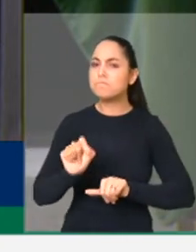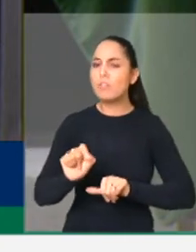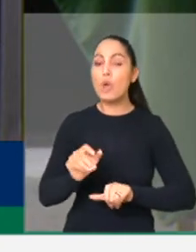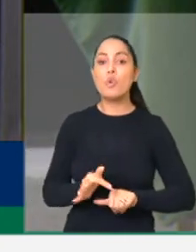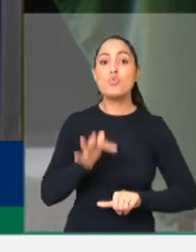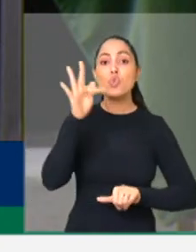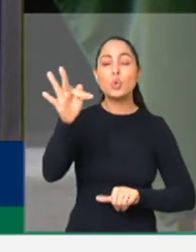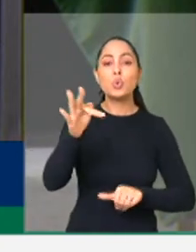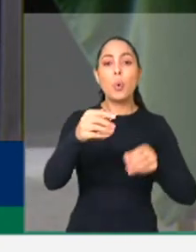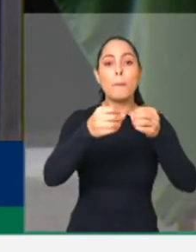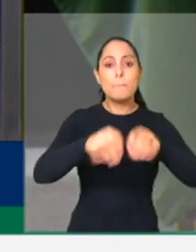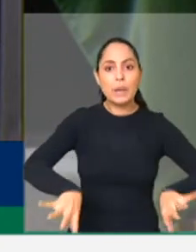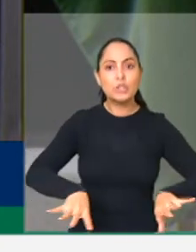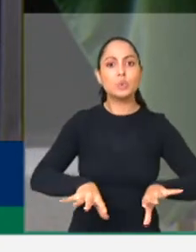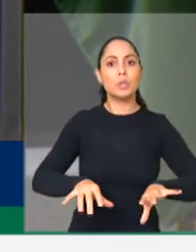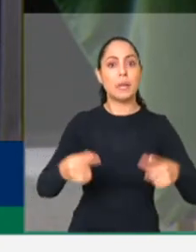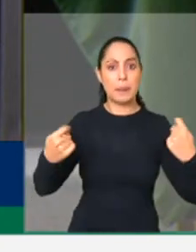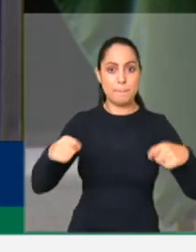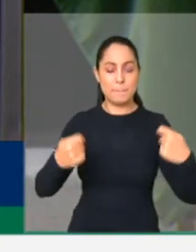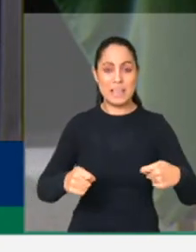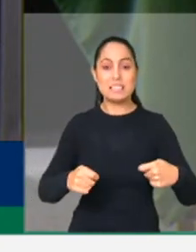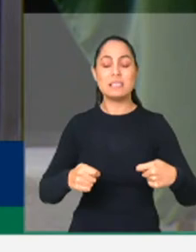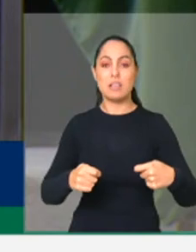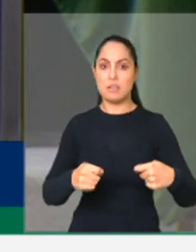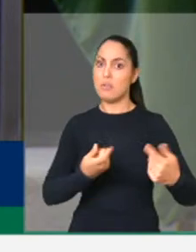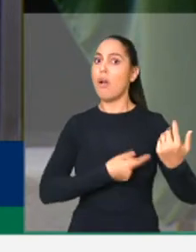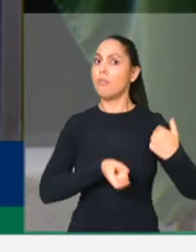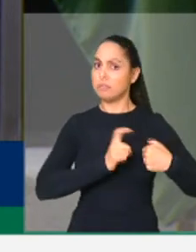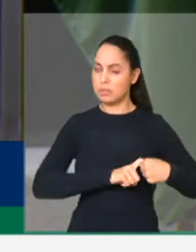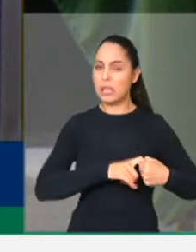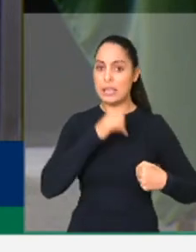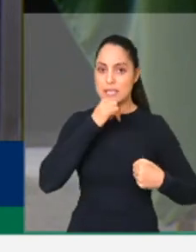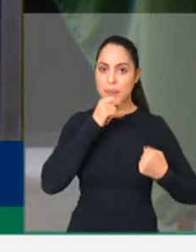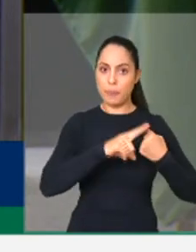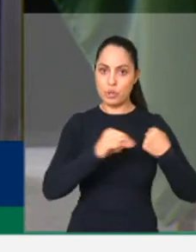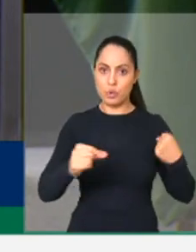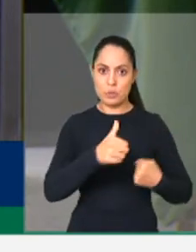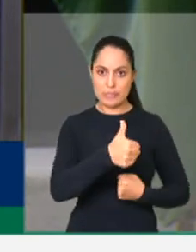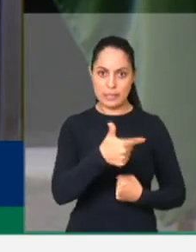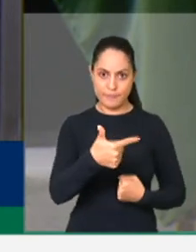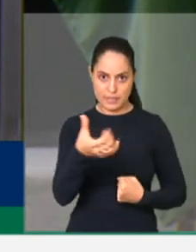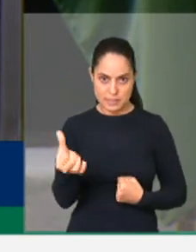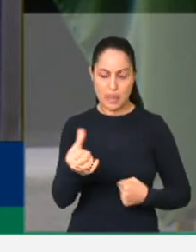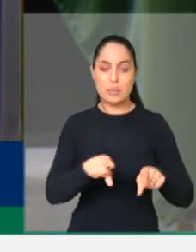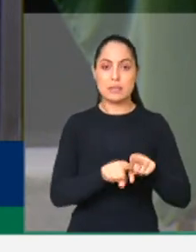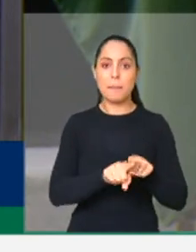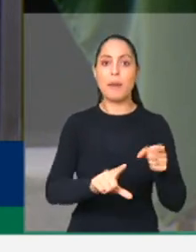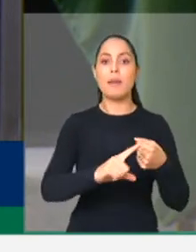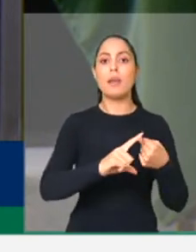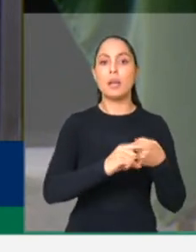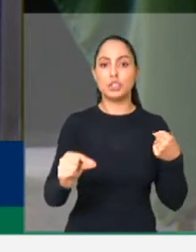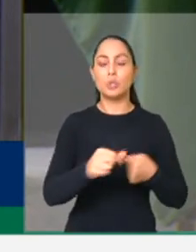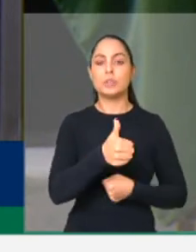INCOMPATÍVEL ORÇAMENTÁRIA E FINANCEIRAMENTE. A DE N °. 2 PROPÕE EXTINÇÃO DE DÉBITOS TRIBUTÁRIOS NESSE SENTIDO RESULTAR DIMINUIÇÃO DA